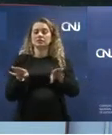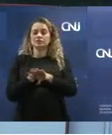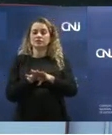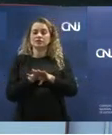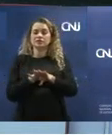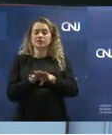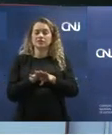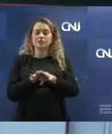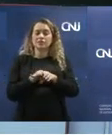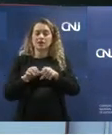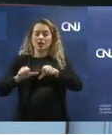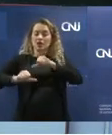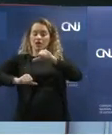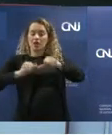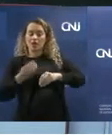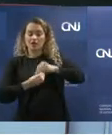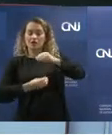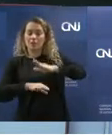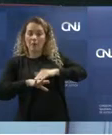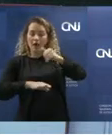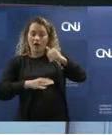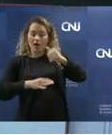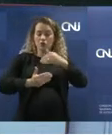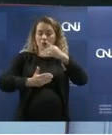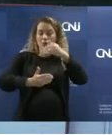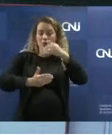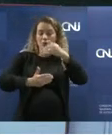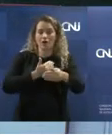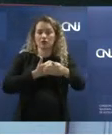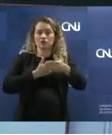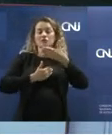mais um passo na direção da sustentabilidade financeira